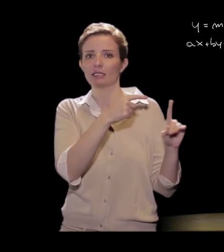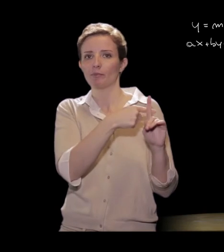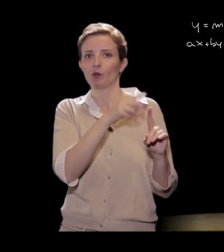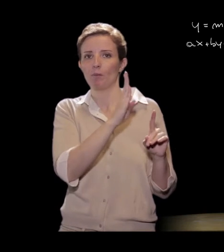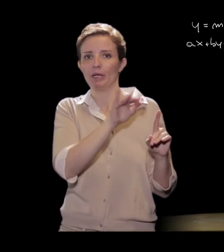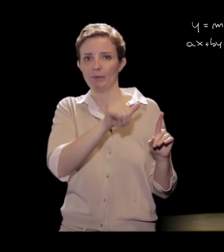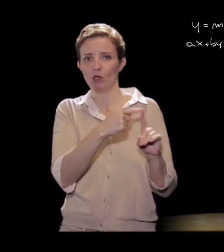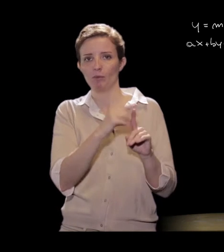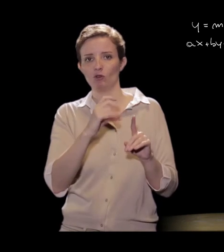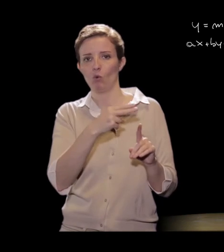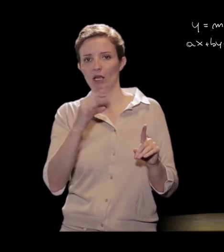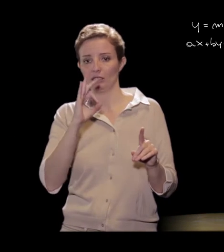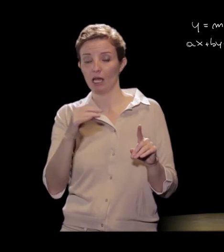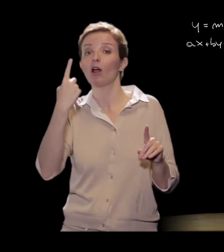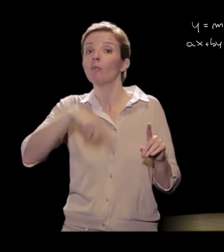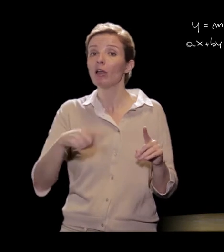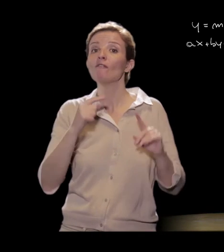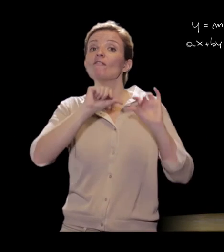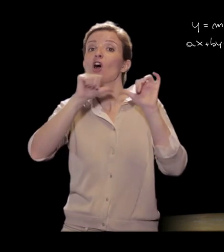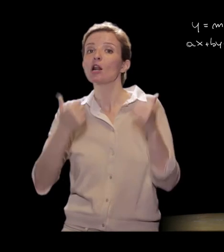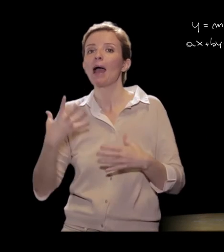che è l'equazione della retta scritta in forma implicita.